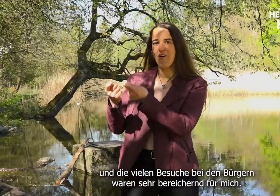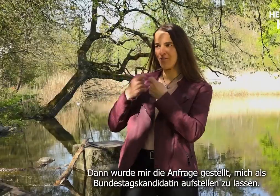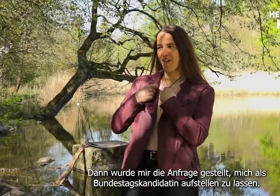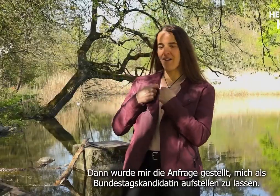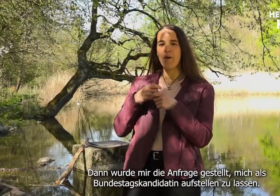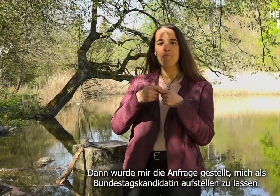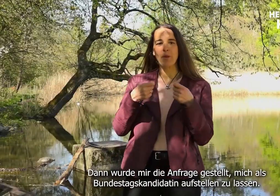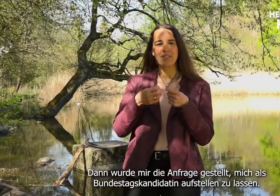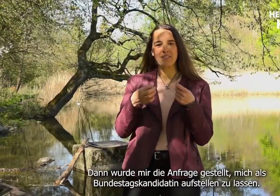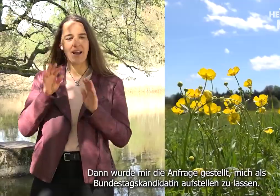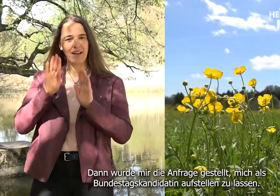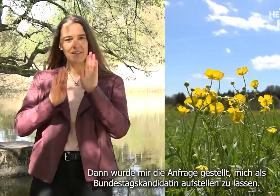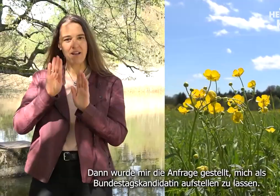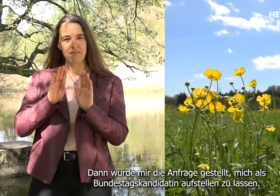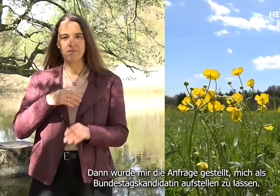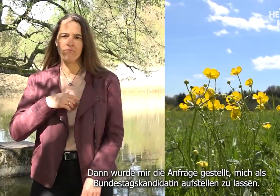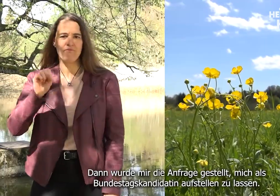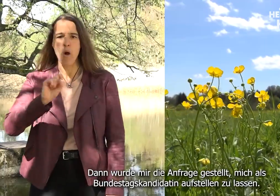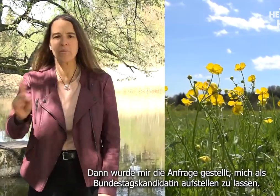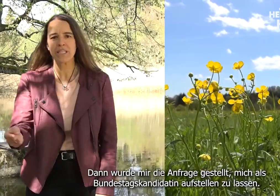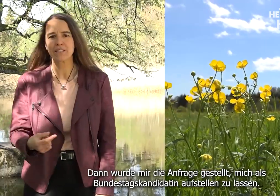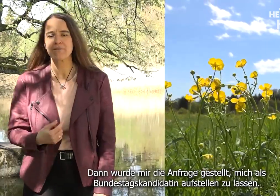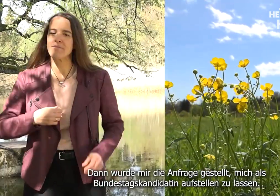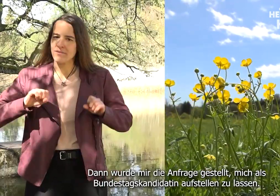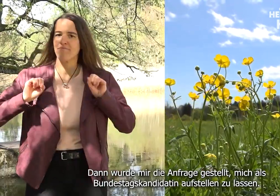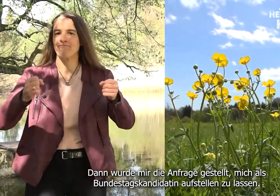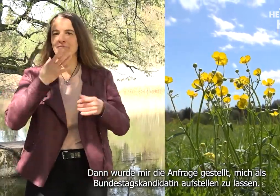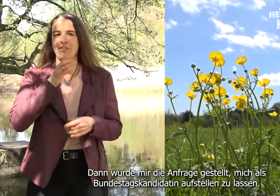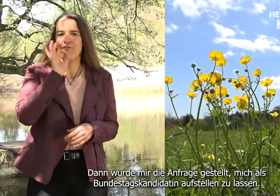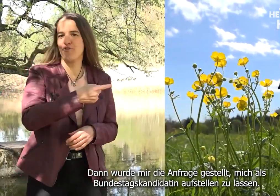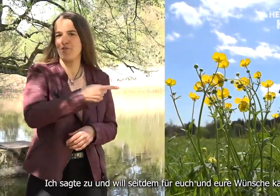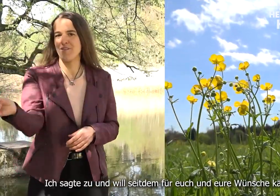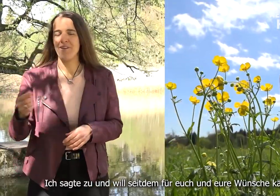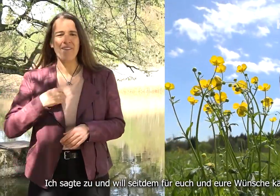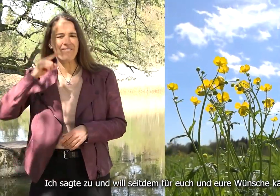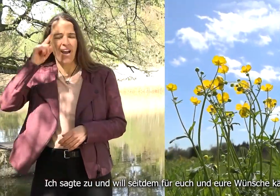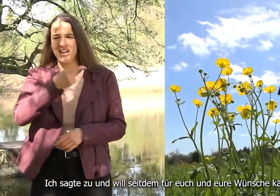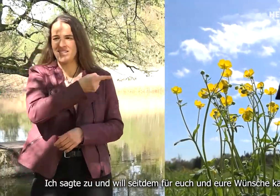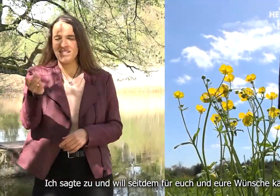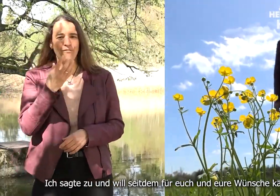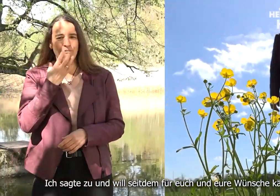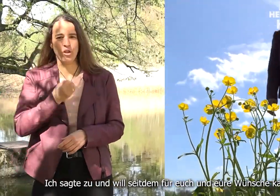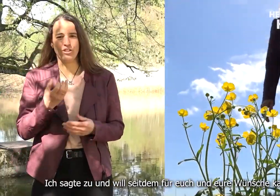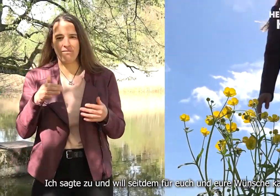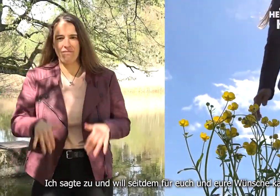dann wurde mir die anfrage gestellt mich als bundestagskandidaten aufstellen zu lassen